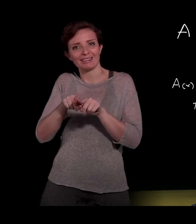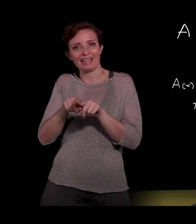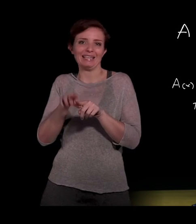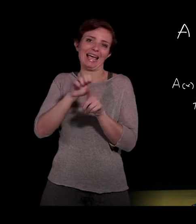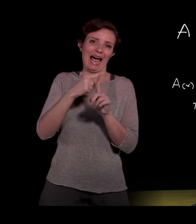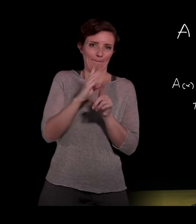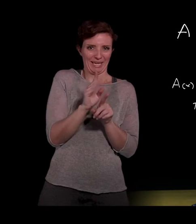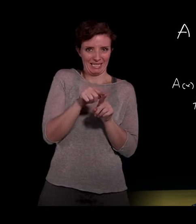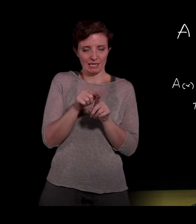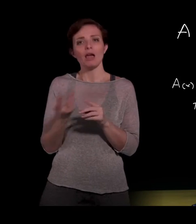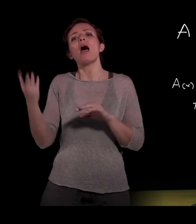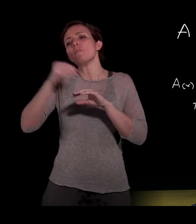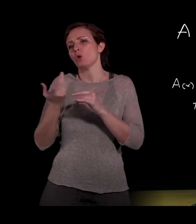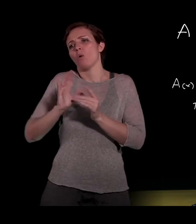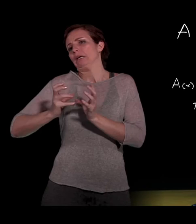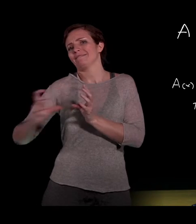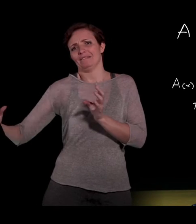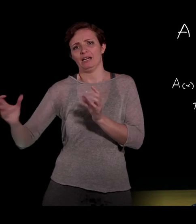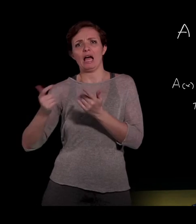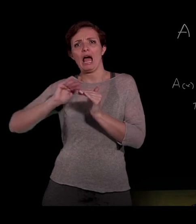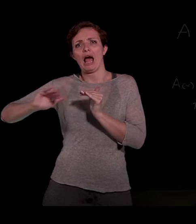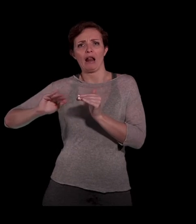più eventualmente il resto, qualora sia presente.